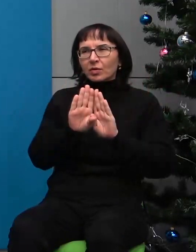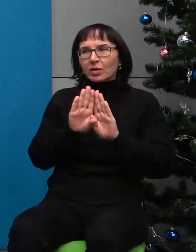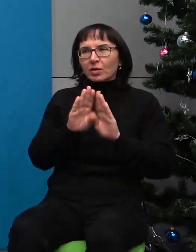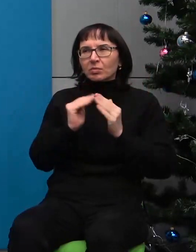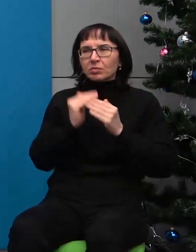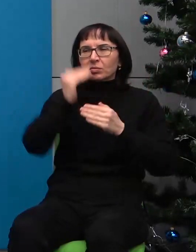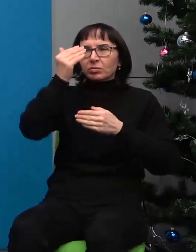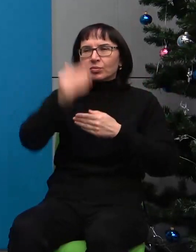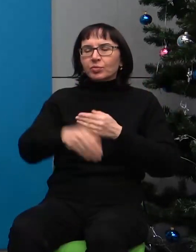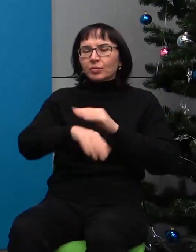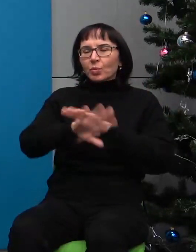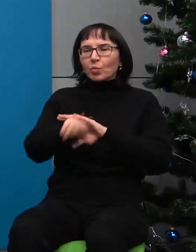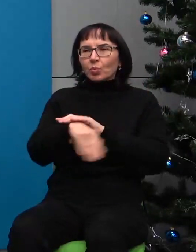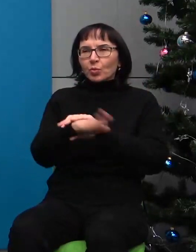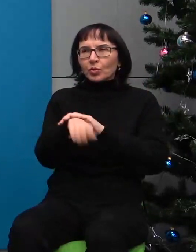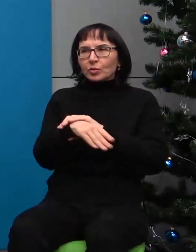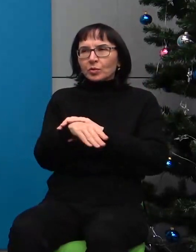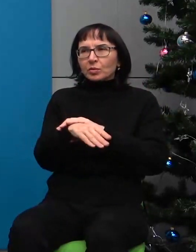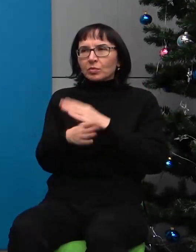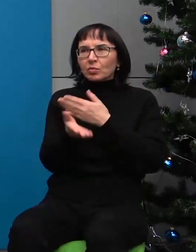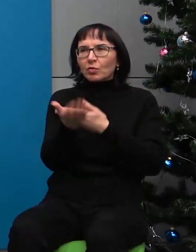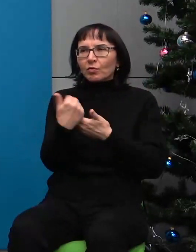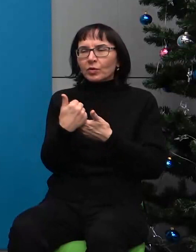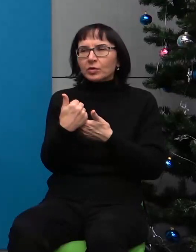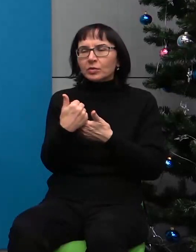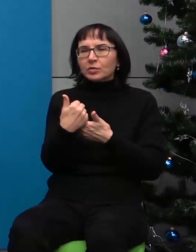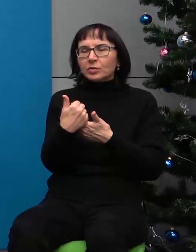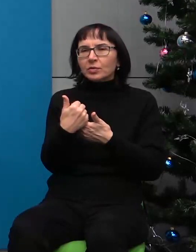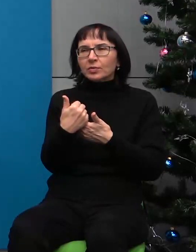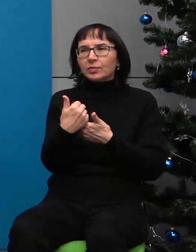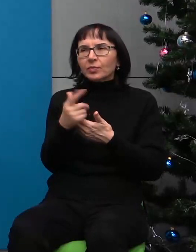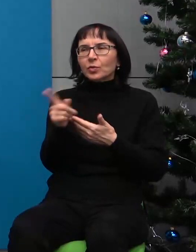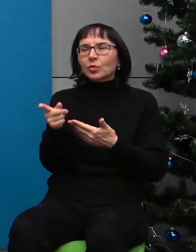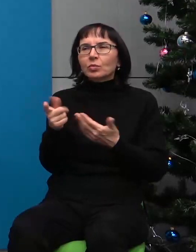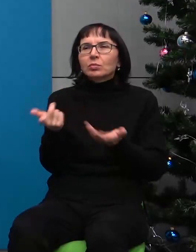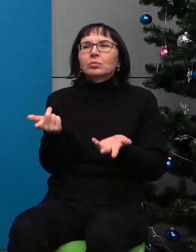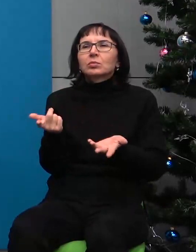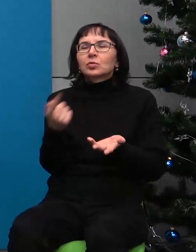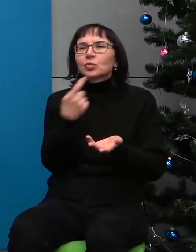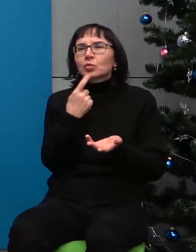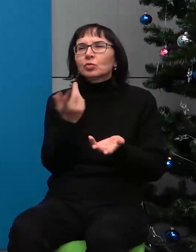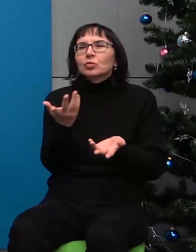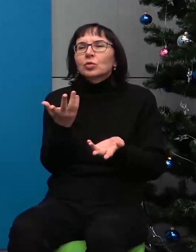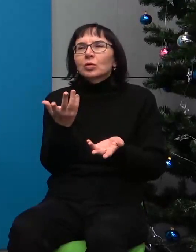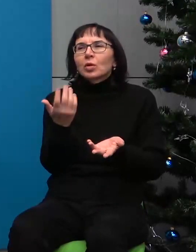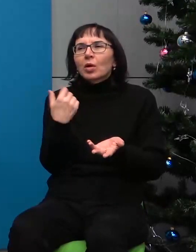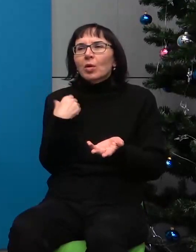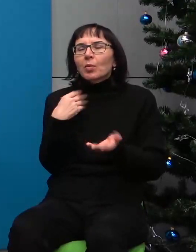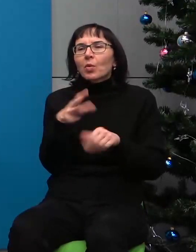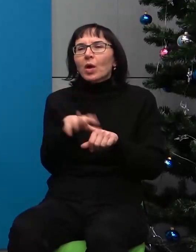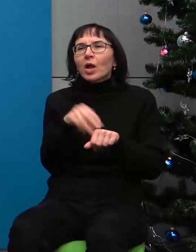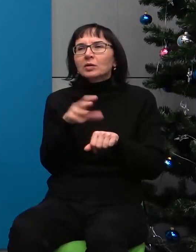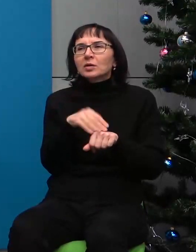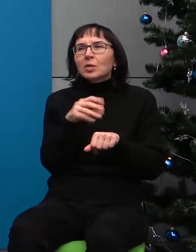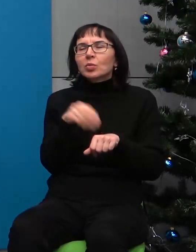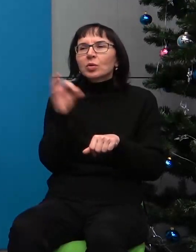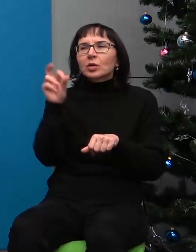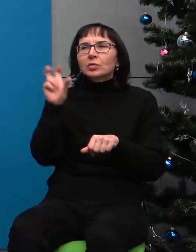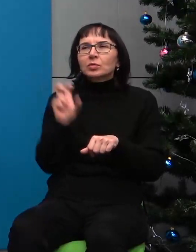Weszli tam i mówi, tu. Ale co? Jakaś cebula się suszyła czy czosnek. Mówi, tu.